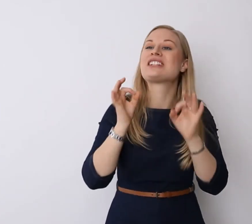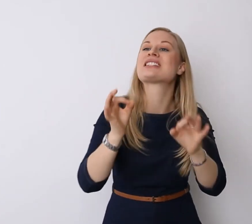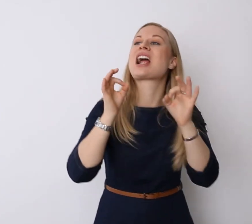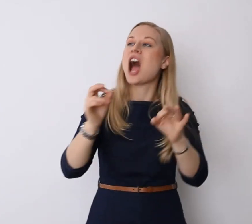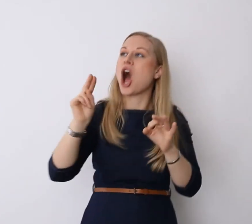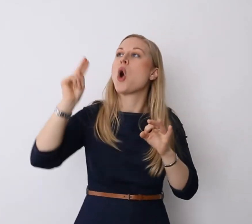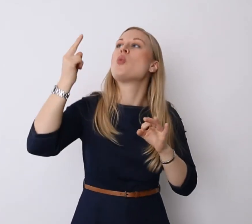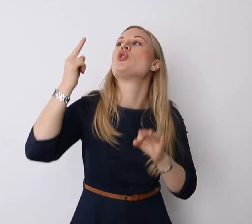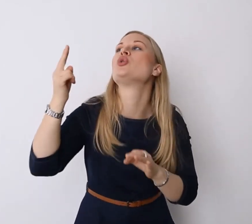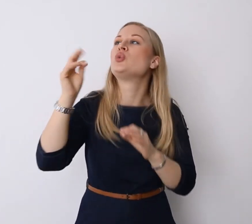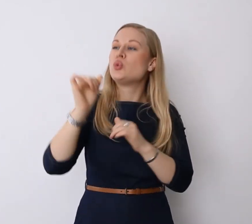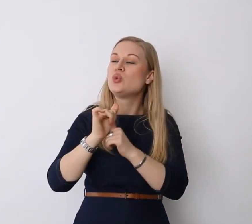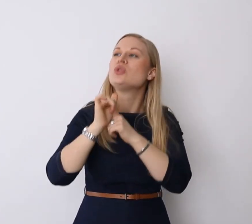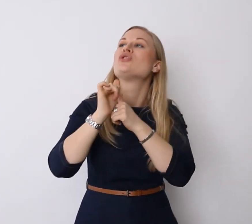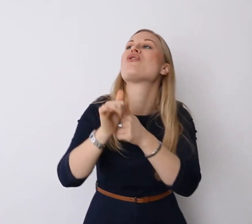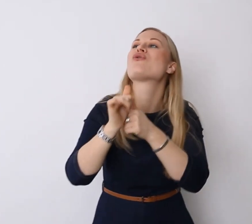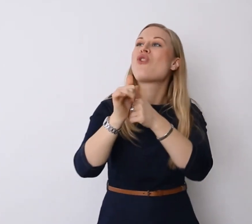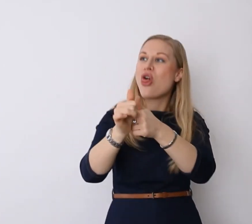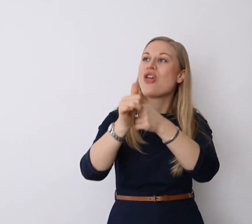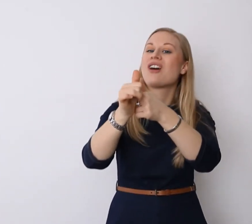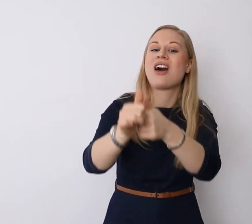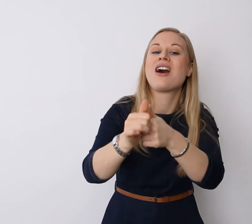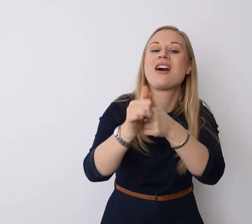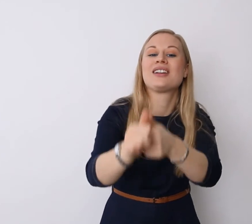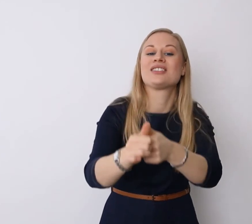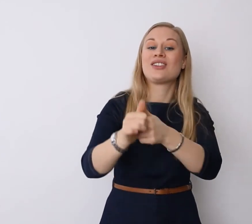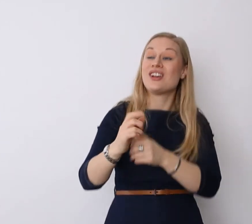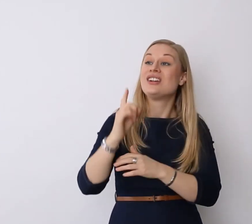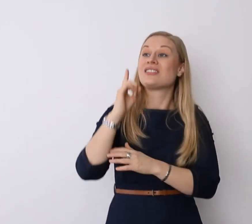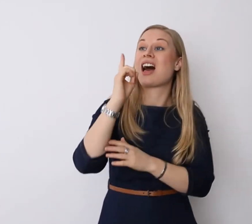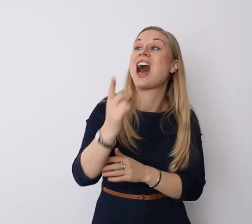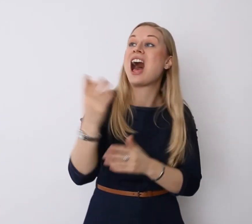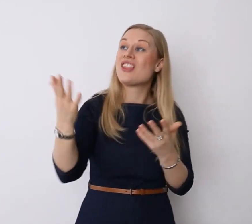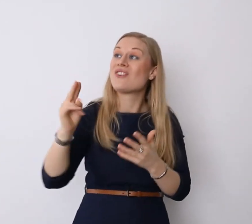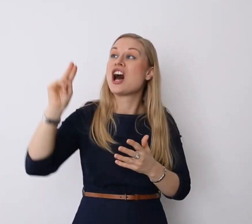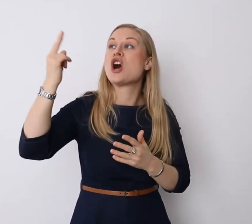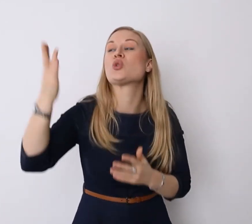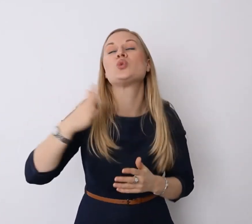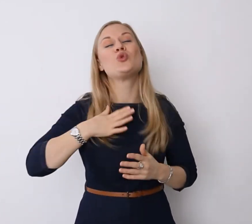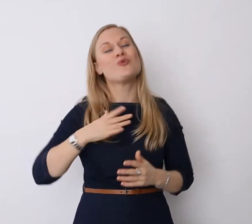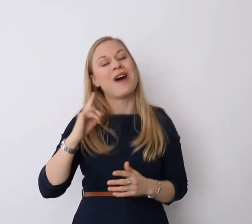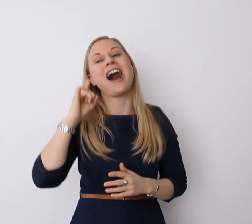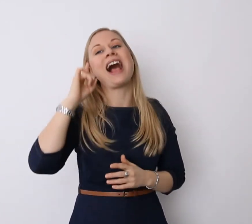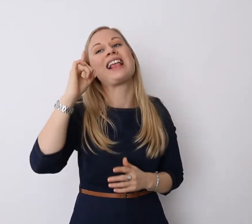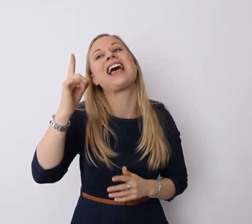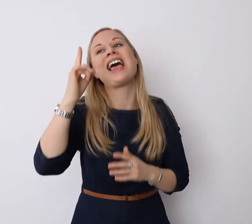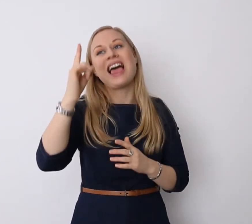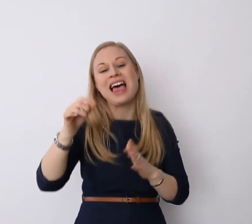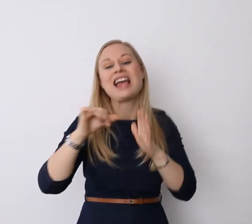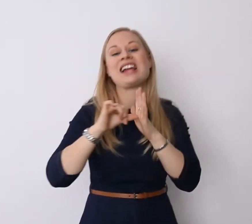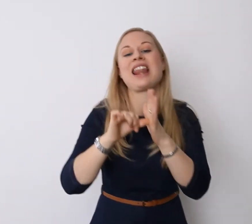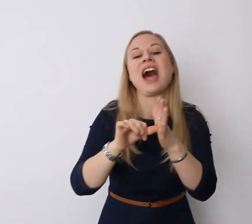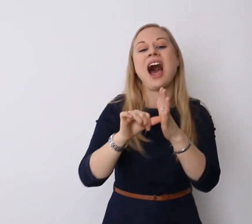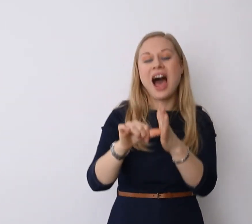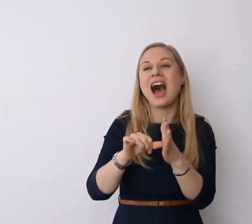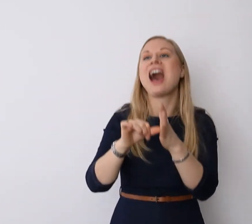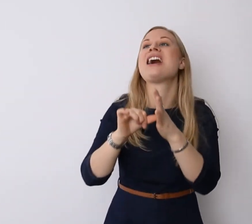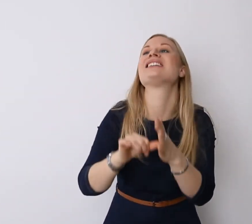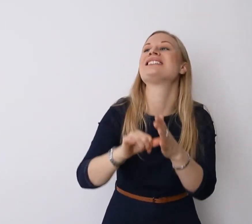in vertrouwen U te volgen, te gaan waar U mij heen leidt.